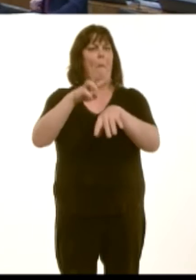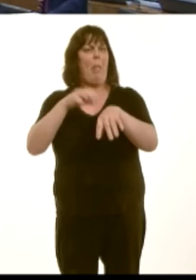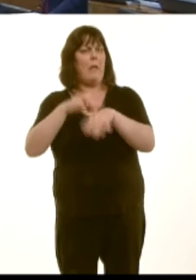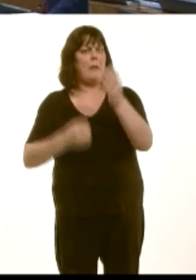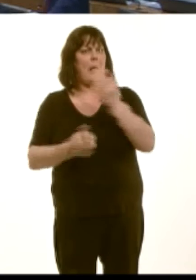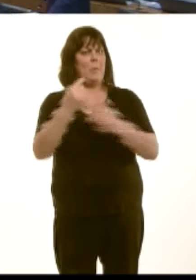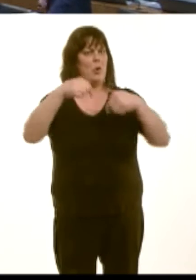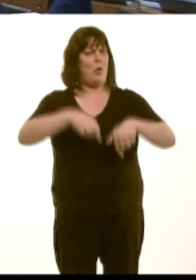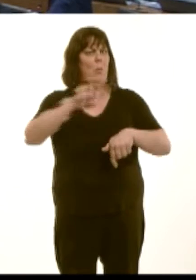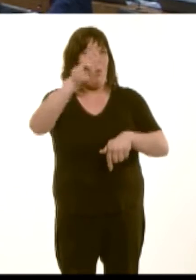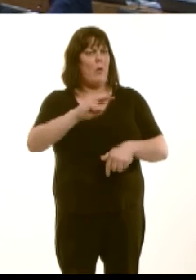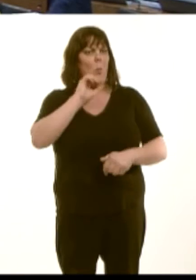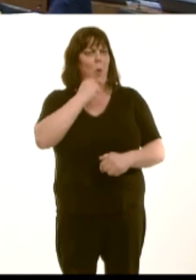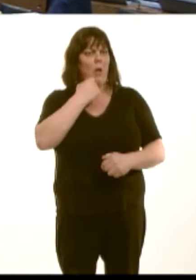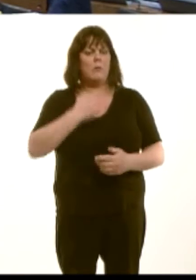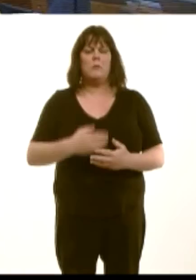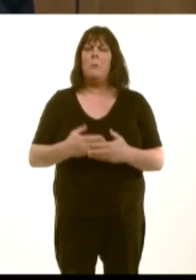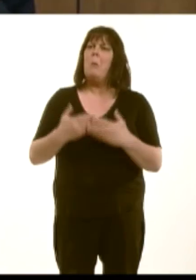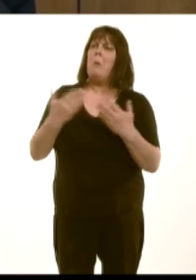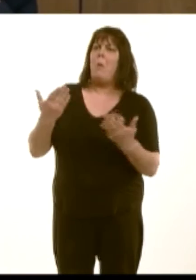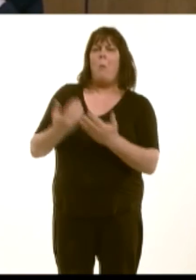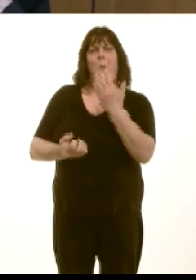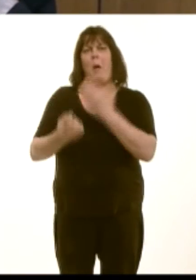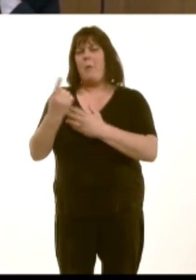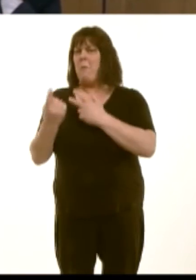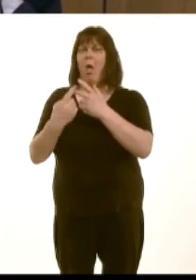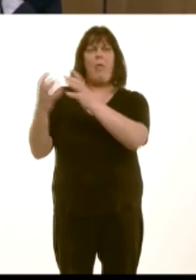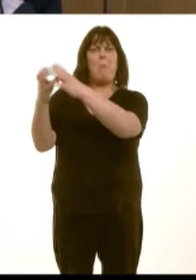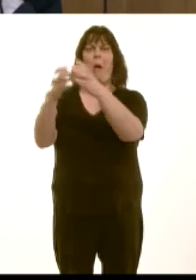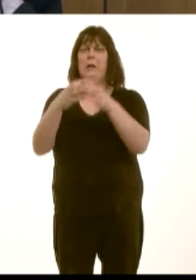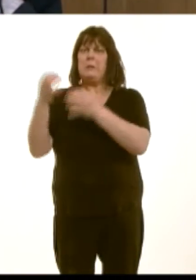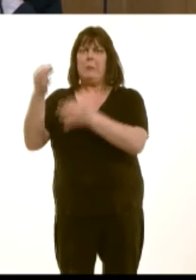i, wrth gwrs, maeír ymrwymiad wedi cael ei wneud i ddatganoli yr heddlu, o ran strwythur